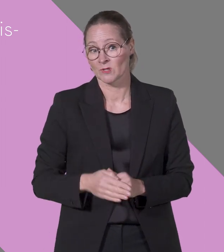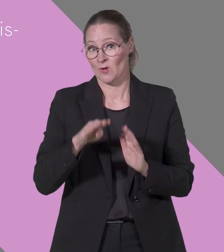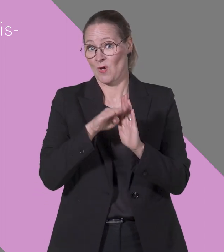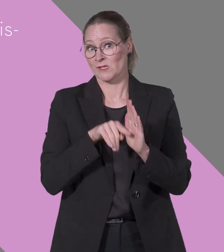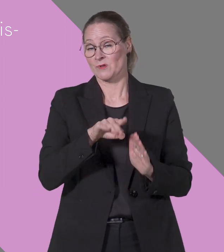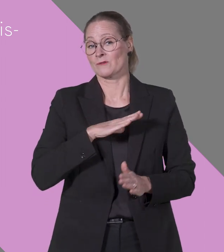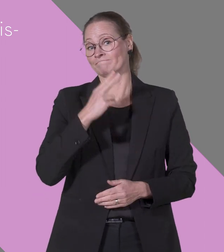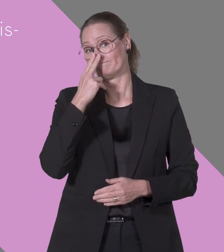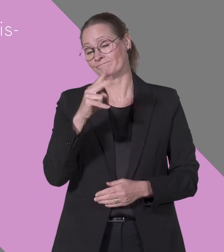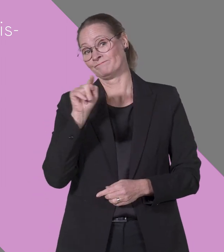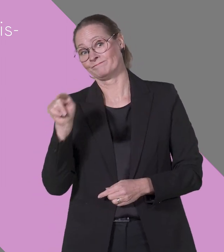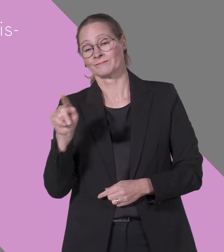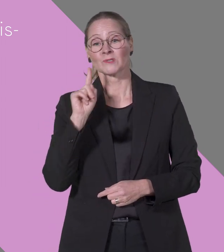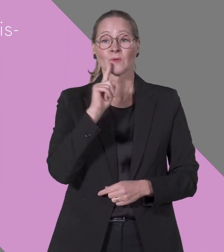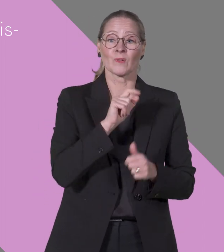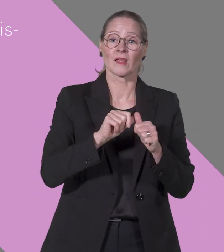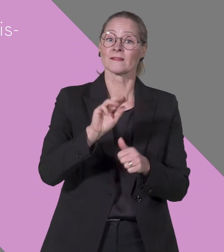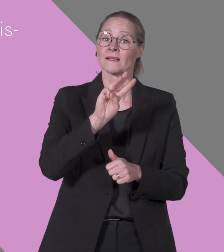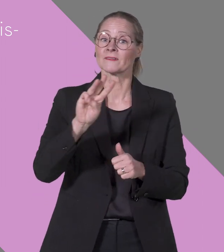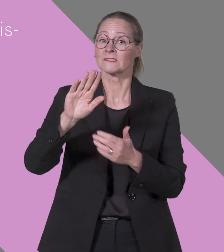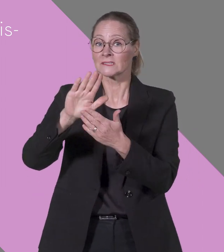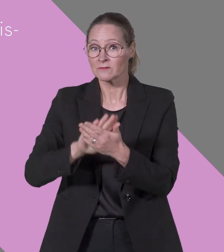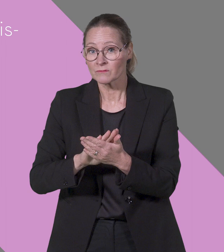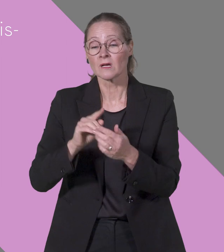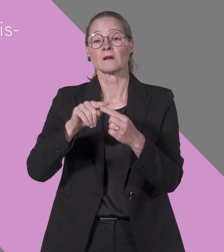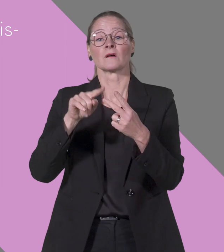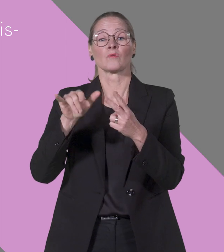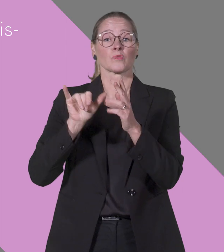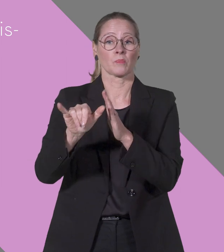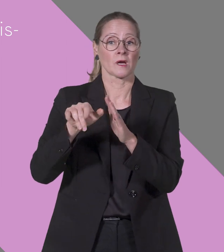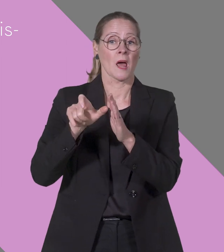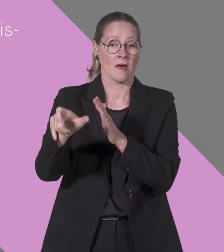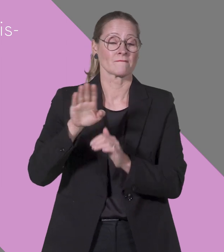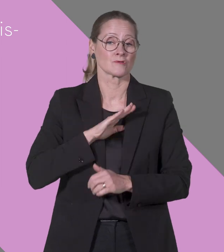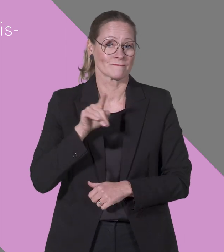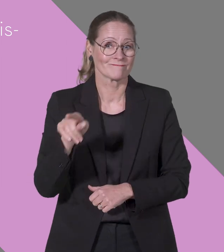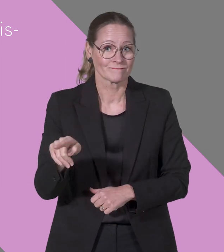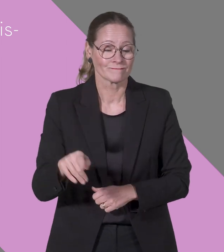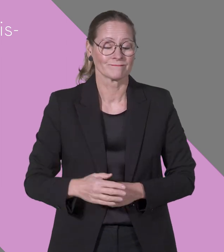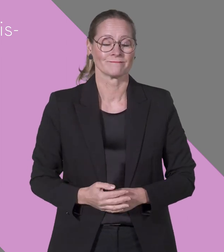Ohjelma on katsottavissa Kuurojen Liiton sivuilla sekä Youtube-kanavalla - oheisen linkin kautta.